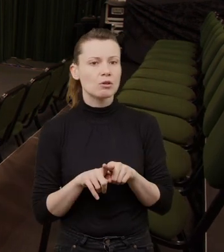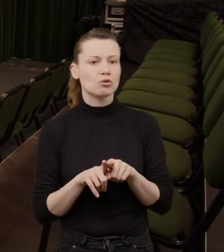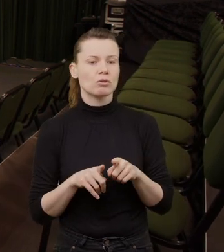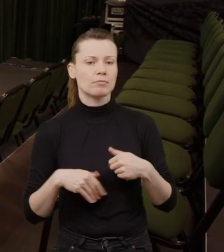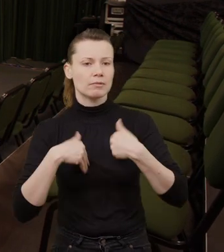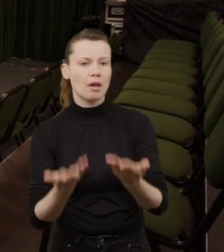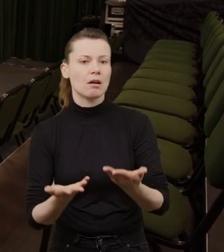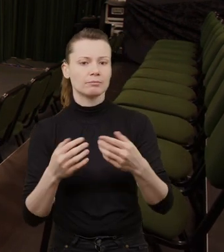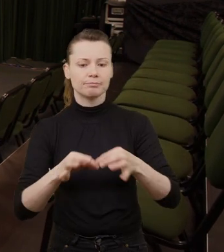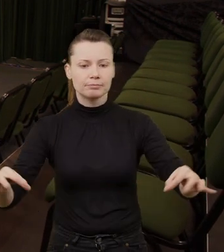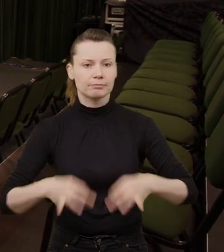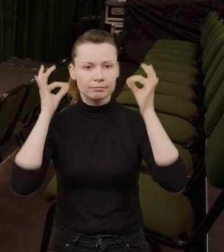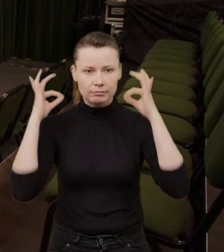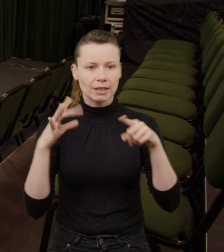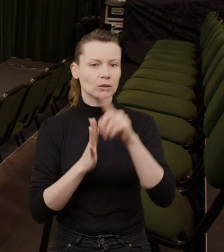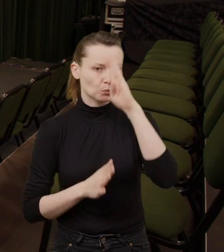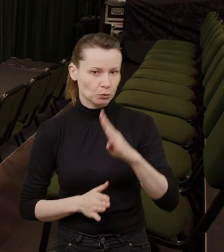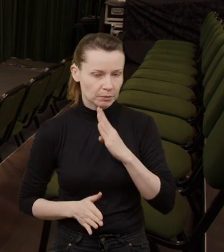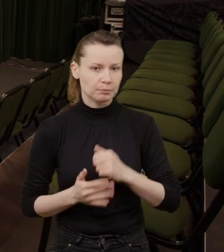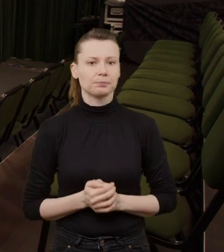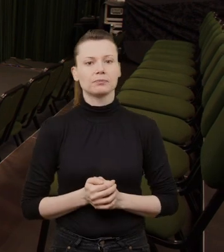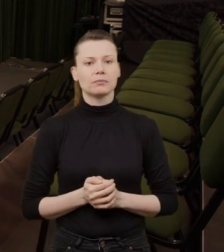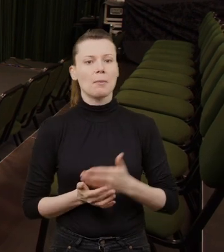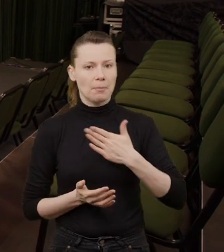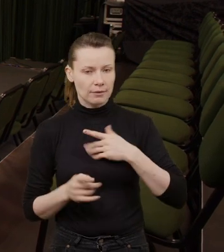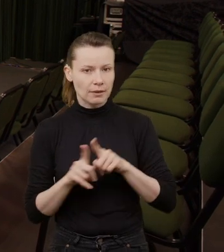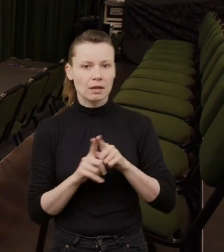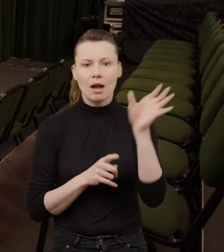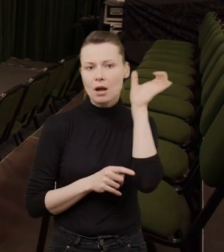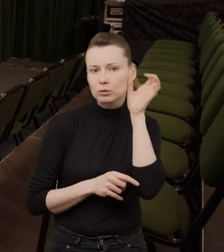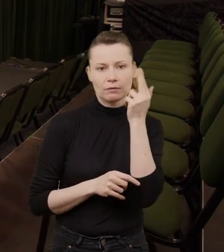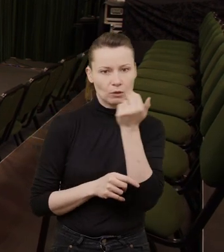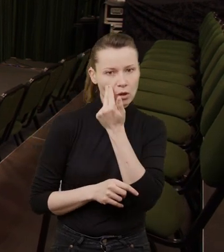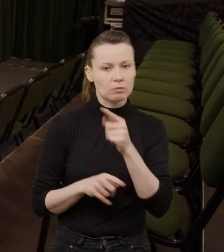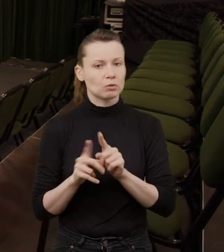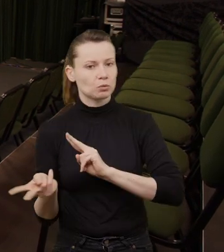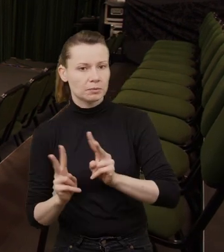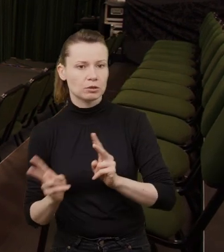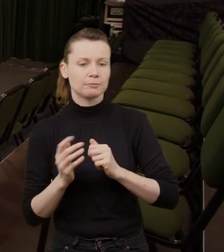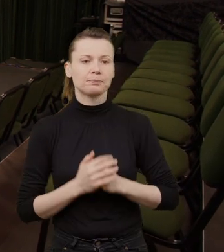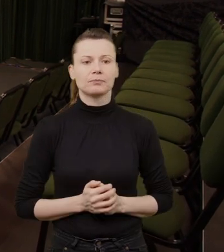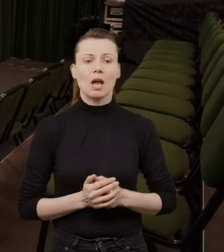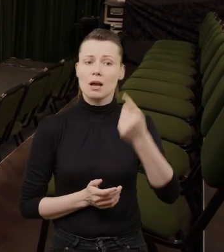Pamiętaj, że czasami potrzebujemy podpowiedzi do tego co możemy zrobić żebyś czuła czy czuł się tutaj dobrze,